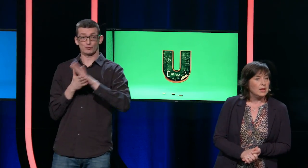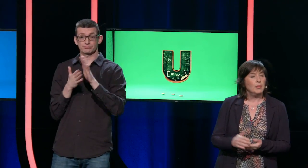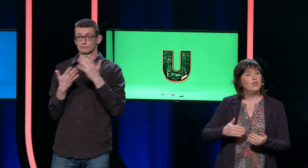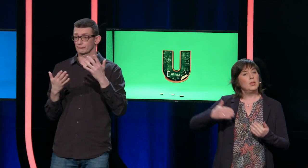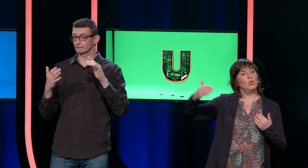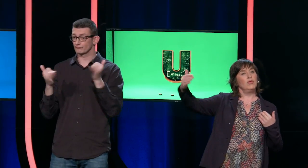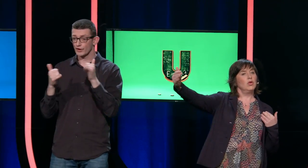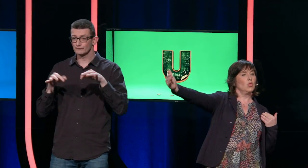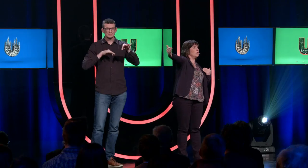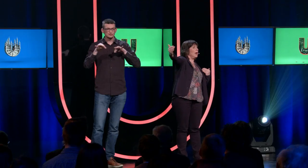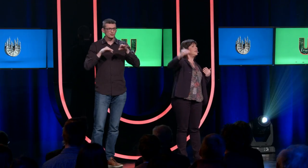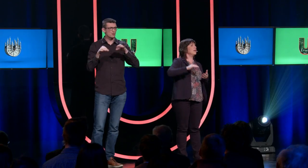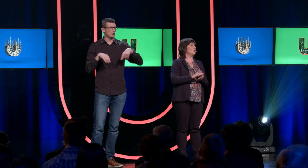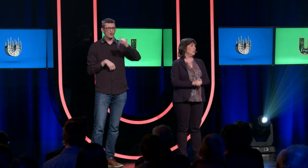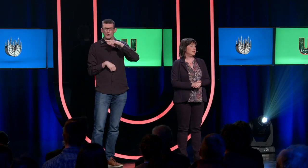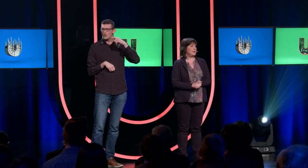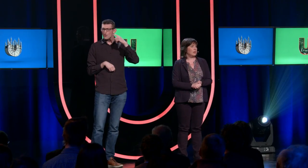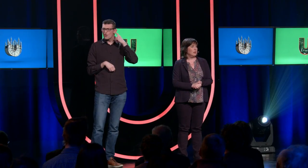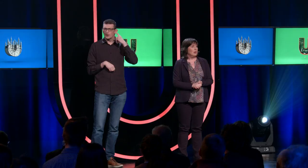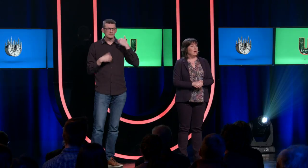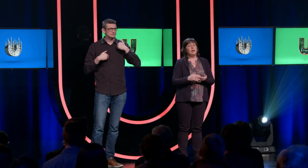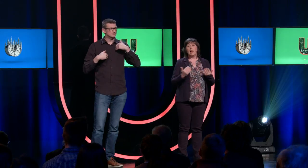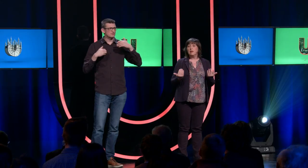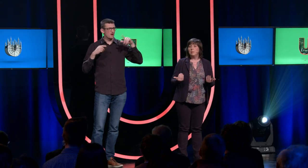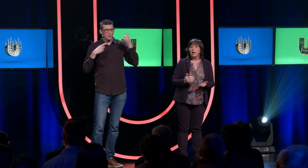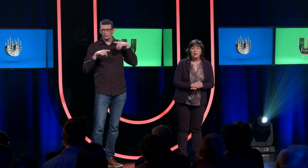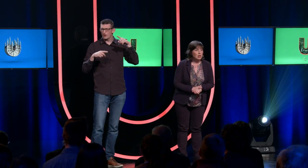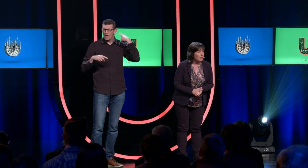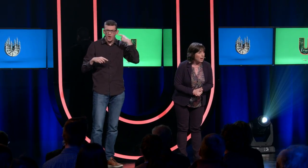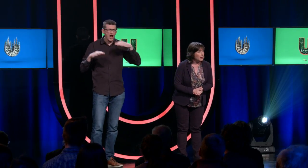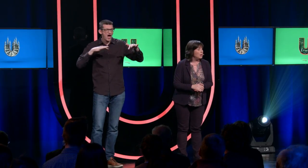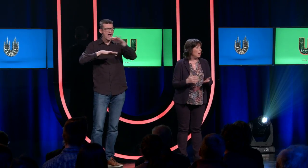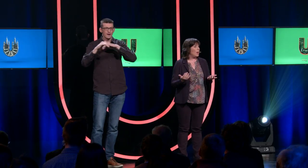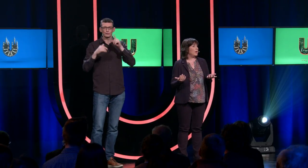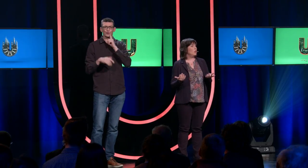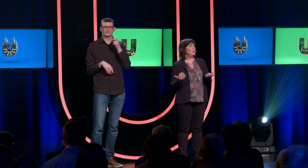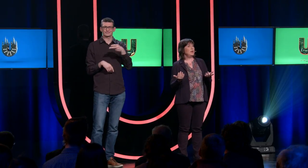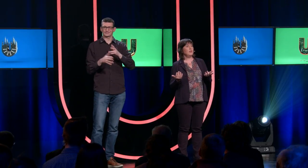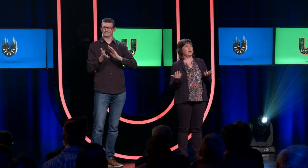Je kunt bijvoorbeeld over een grote afstand communiceren. Je kunt gemakkelijk gebaren in een lawaaierige omgeving,